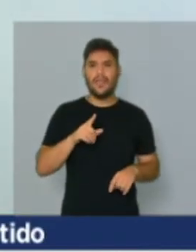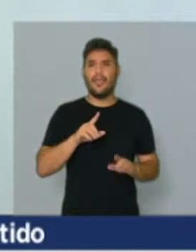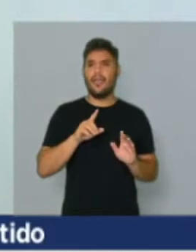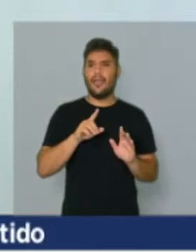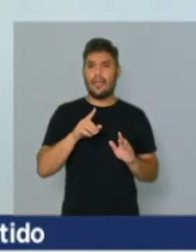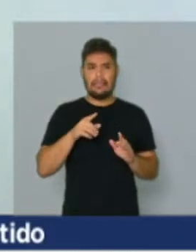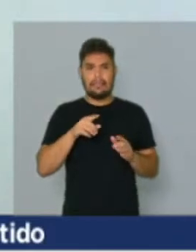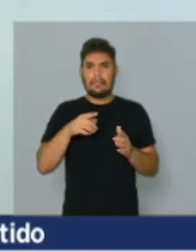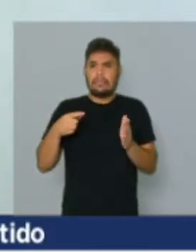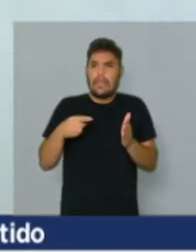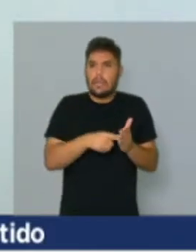FINANCEIRAS FORA DO PAÍS-- É MUITO GRAVE. ENTÃO, POR ISSO